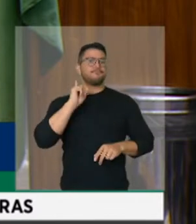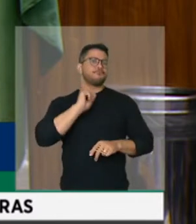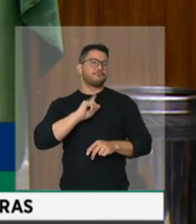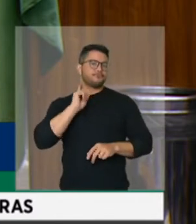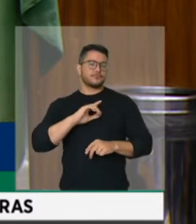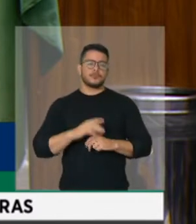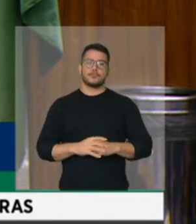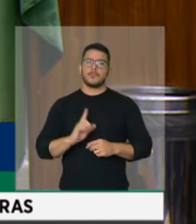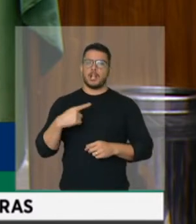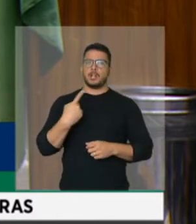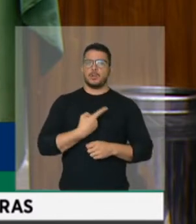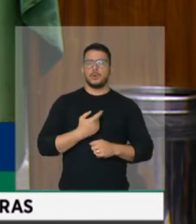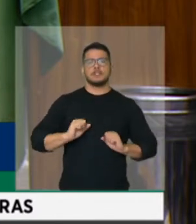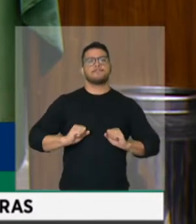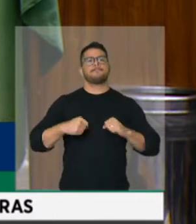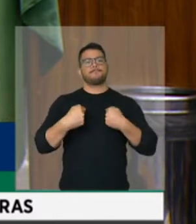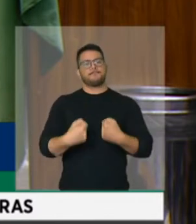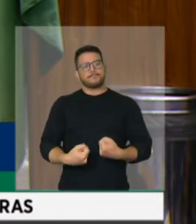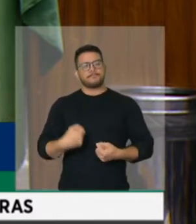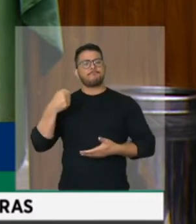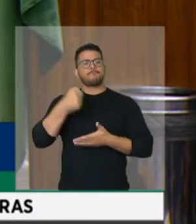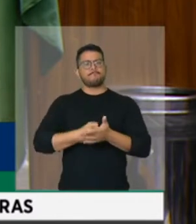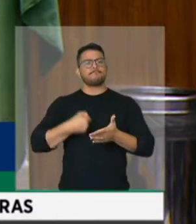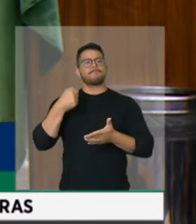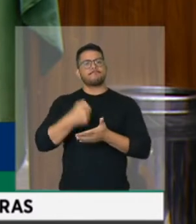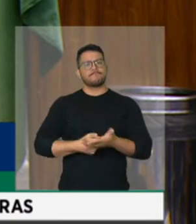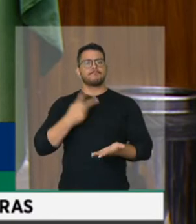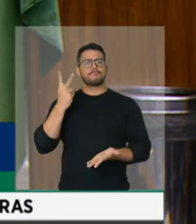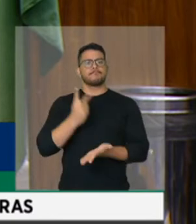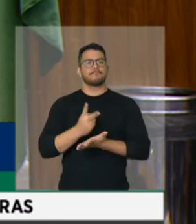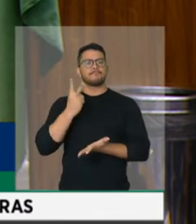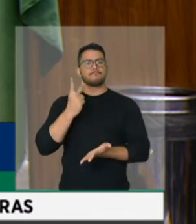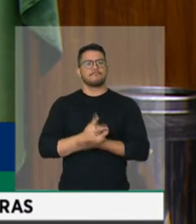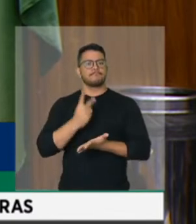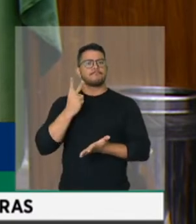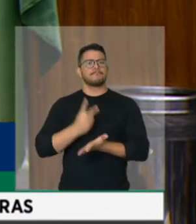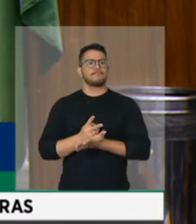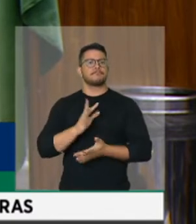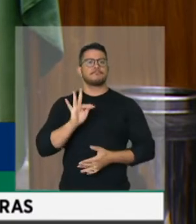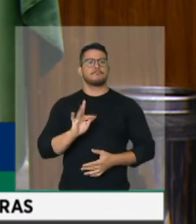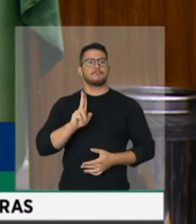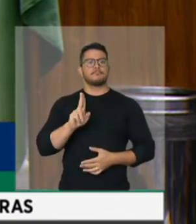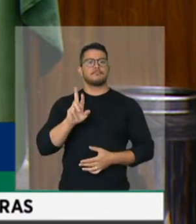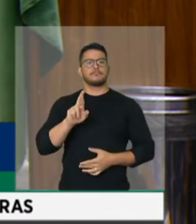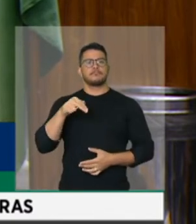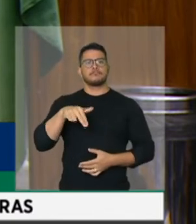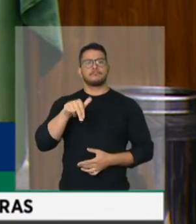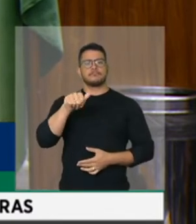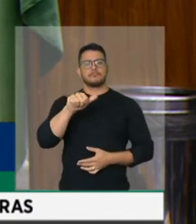QUE NÃO TRAIAM MINAS. PRIVATIZAR FURNAS... [SOA A CAMPAINHA]. É UMA TRAIÇÃO AO POVO MINEIRO. NÓS RESISTIMOS MUITO COM O